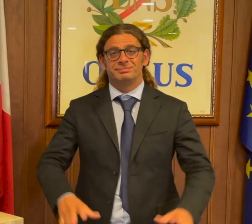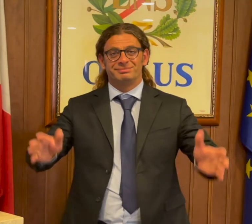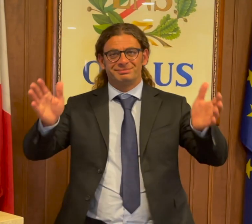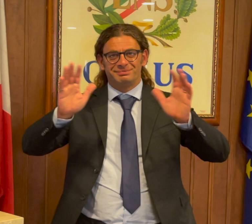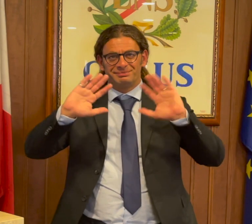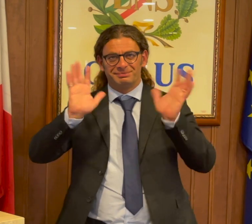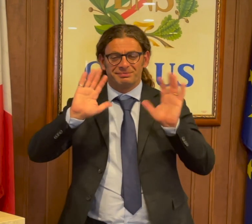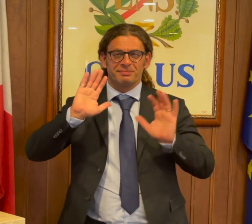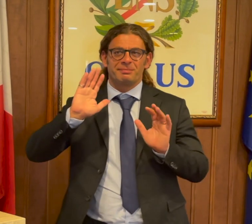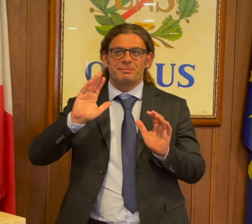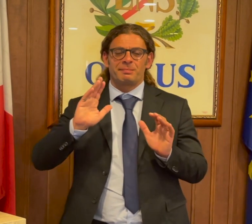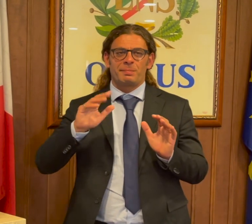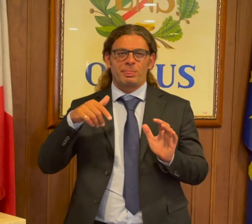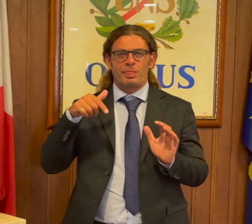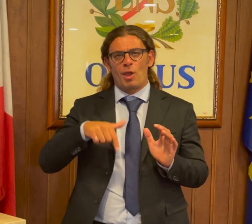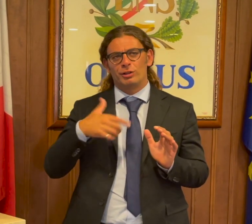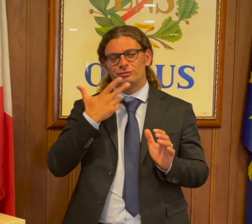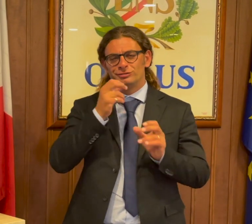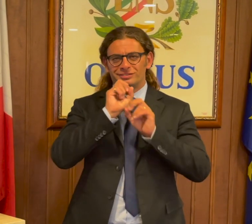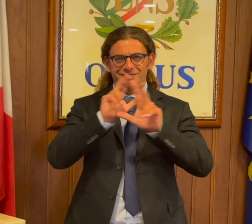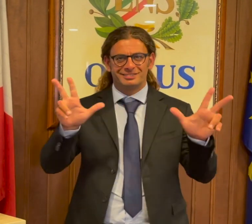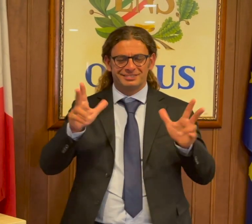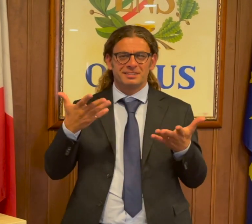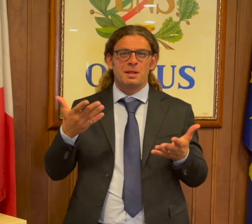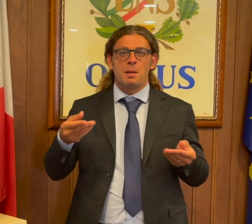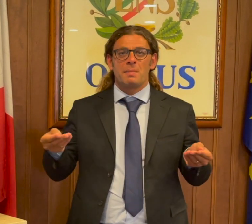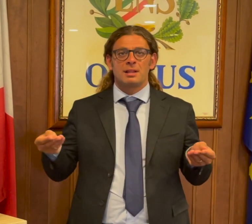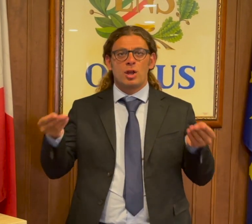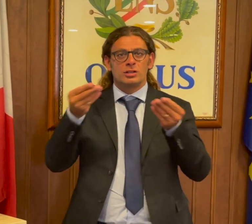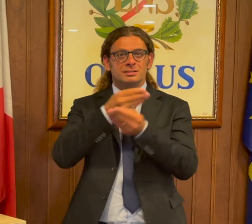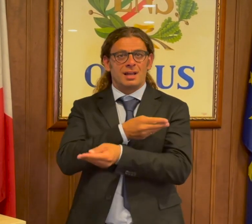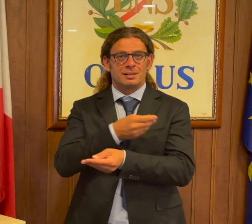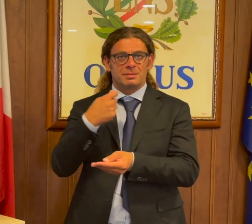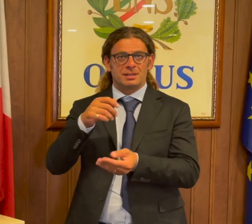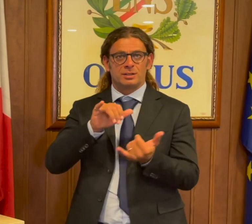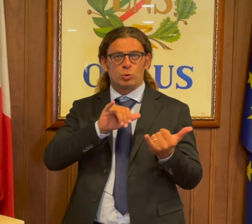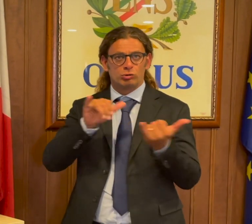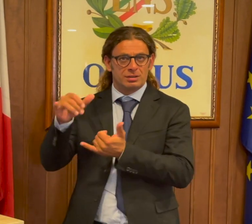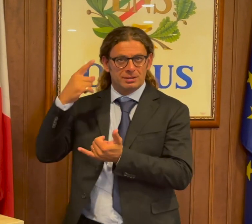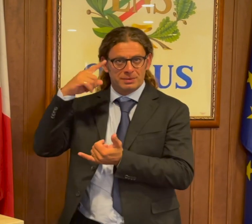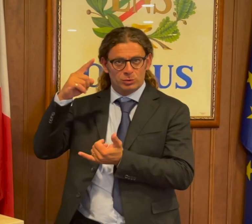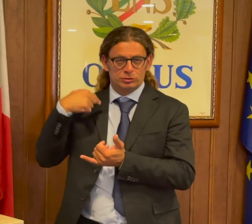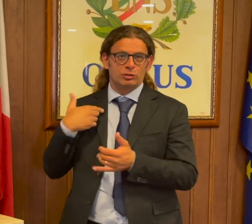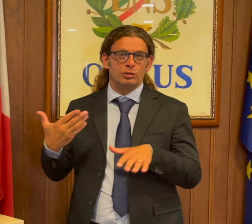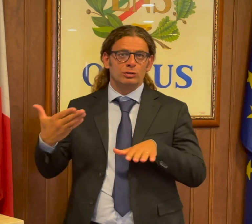Ciao a tutti, oggi volevo annunciare che oggi c'è stato il passaggio di consegne del Presidente uscente Giuseppe Petrucci